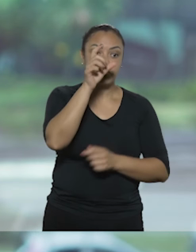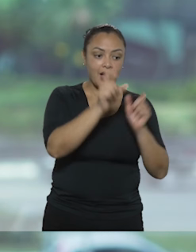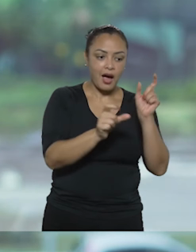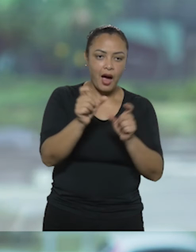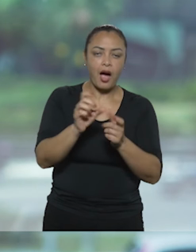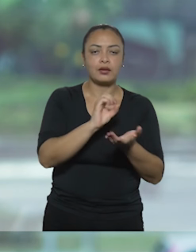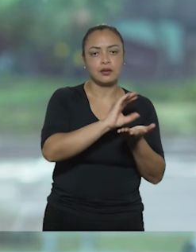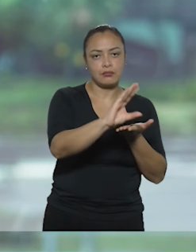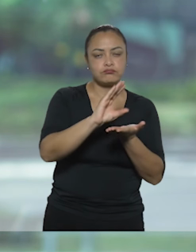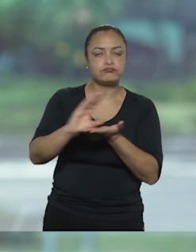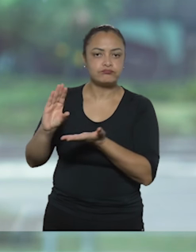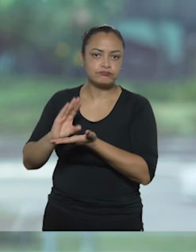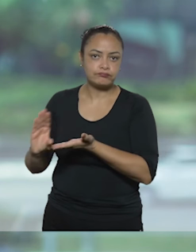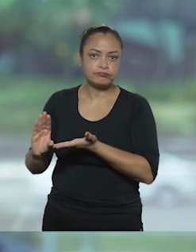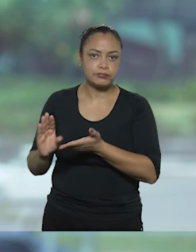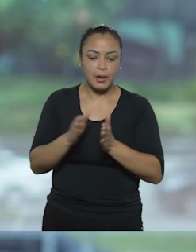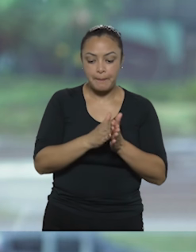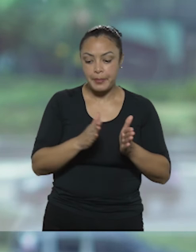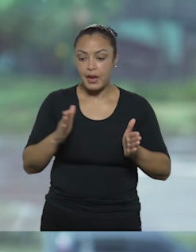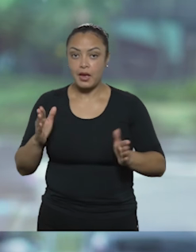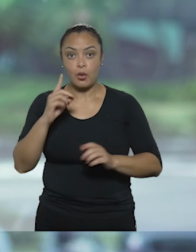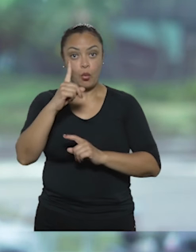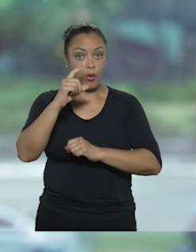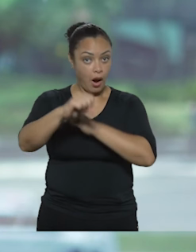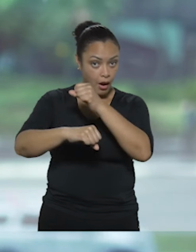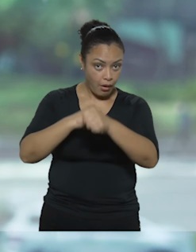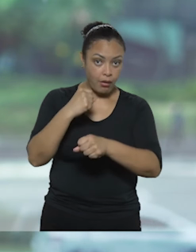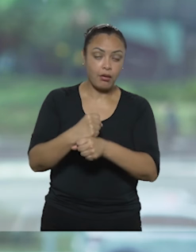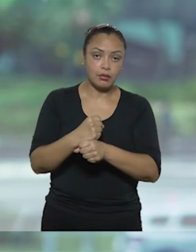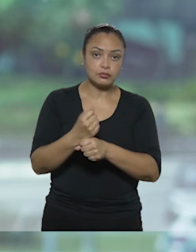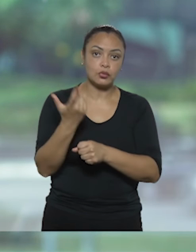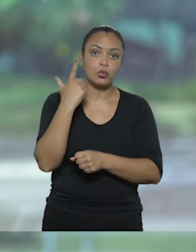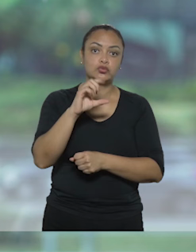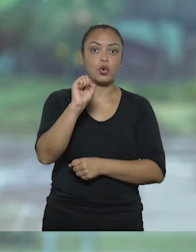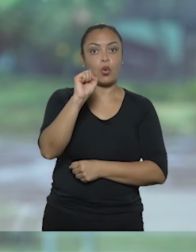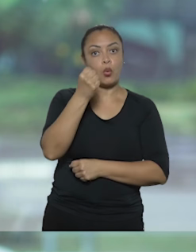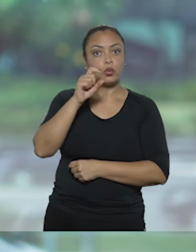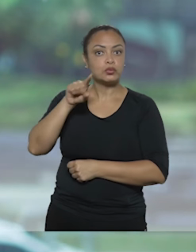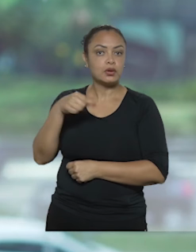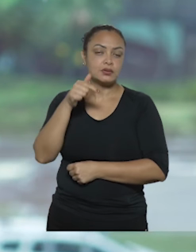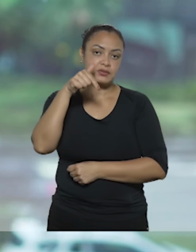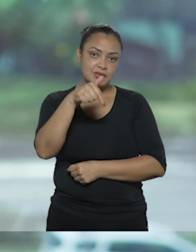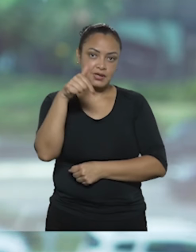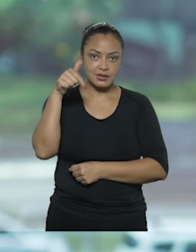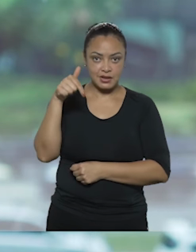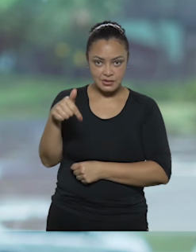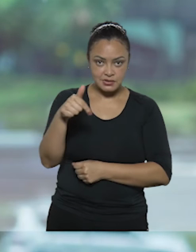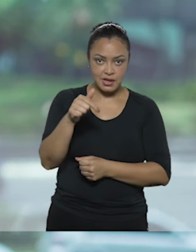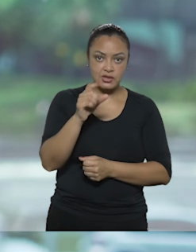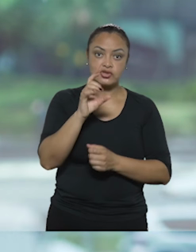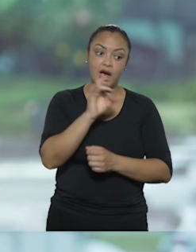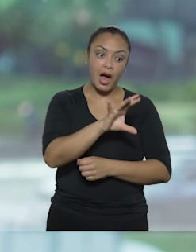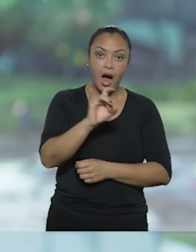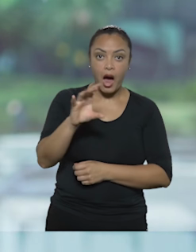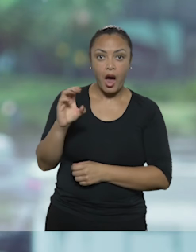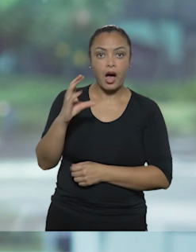Quando a gente olha os últimos 12 meses, o fundo distribuiu R$ 8,77/cota, isso equivale